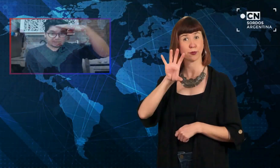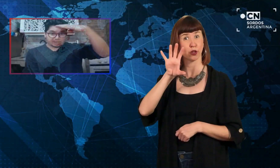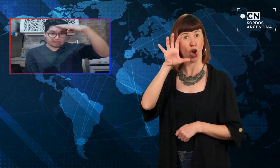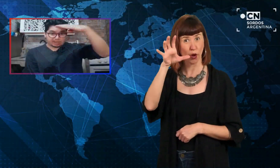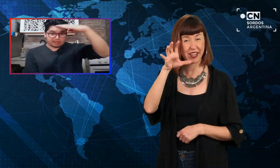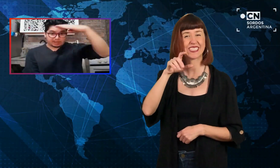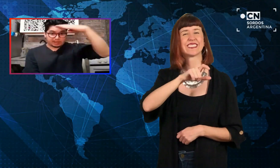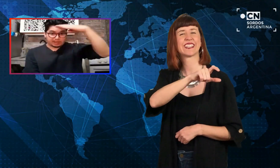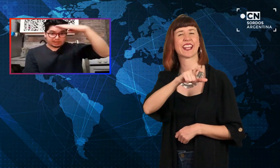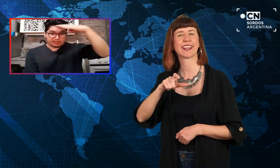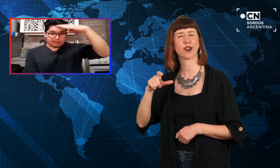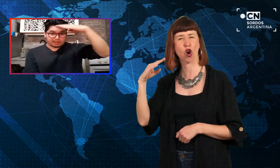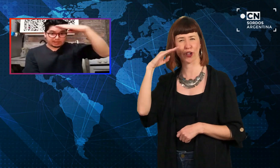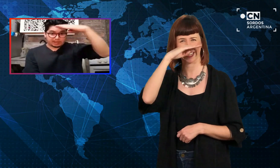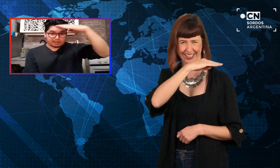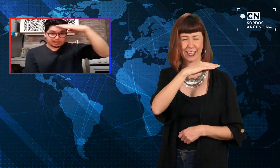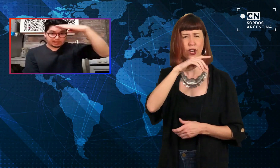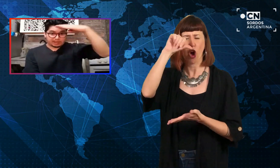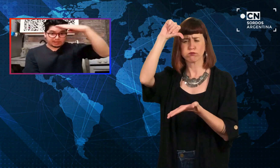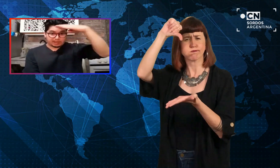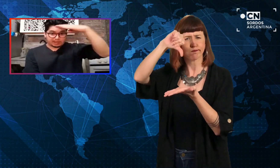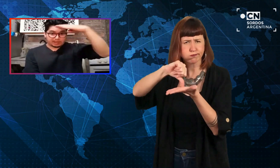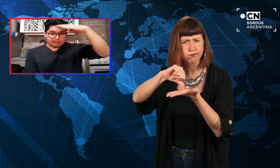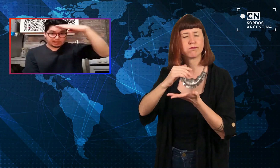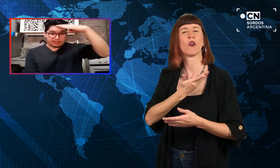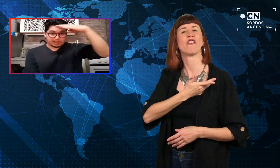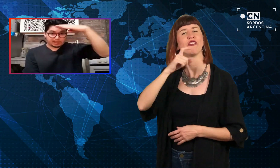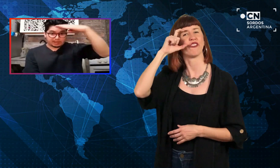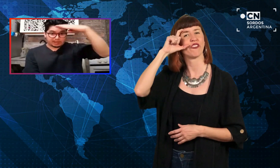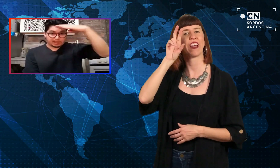Días atrás se conoció el caso de una la directora del Consejo de Discapacidad